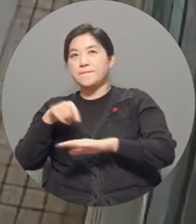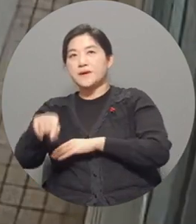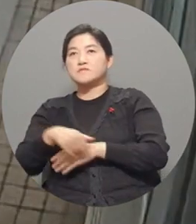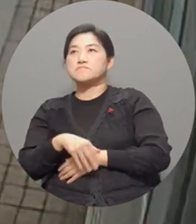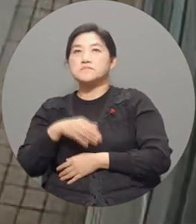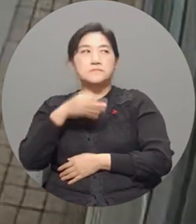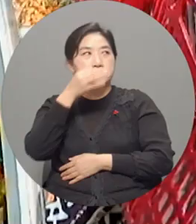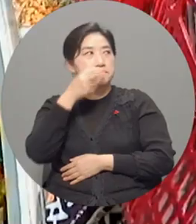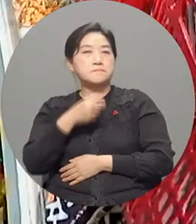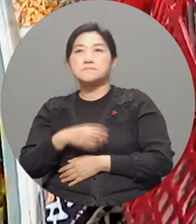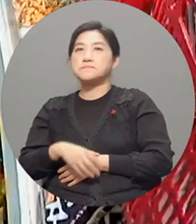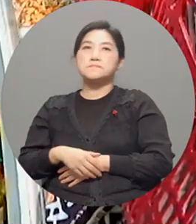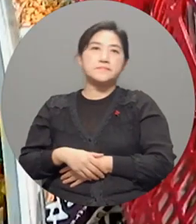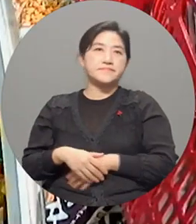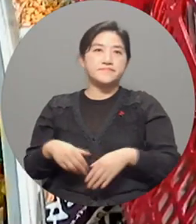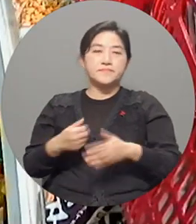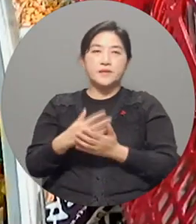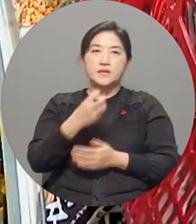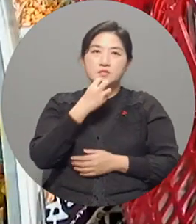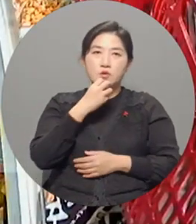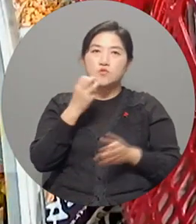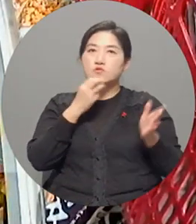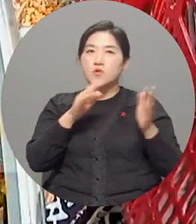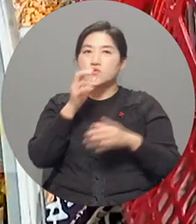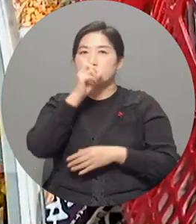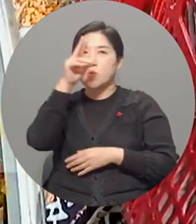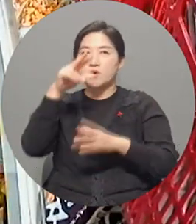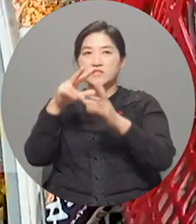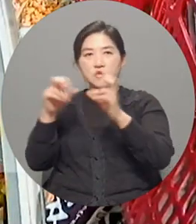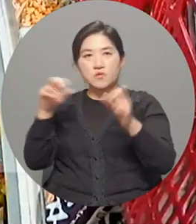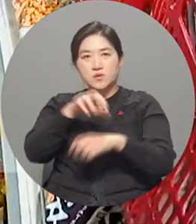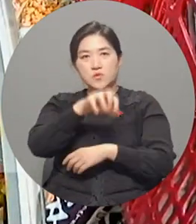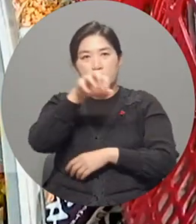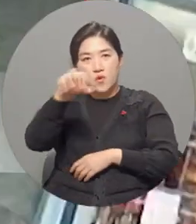1명이 키오스크에서 돈을 훔치는 사이 일행들은 밖에서 망을 봅니다.